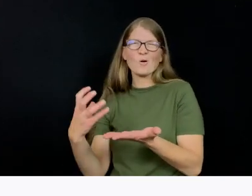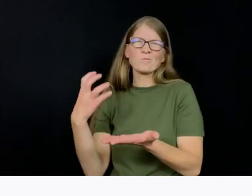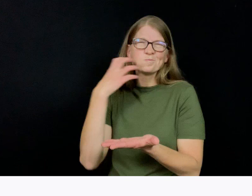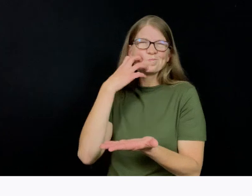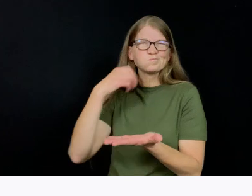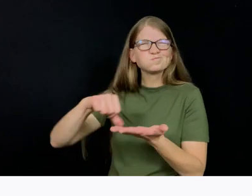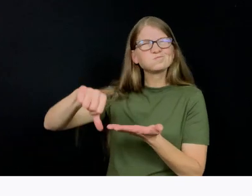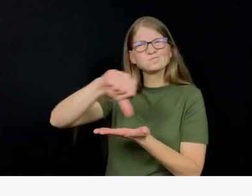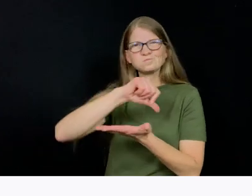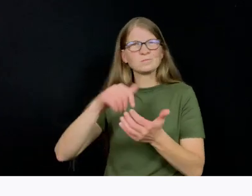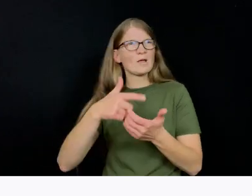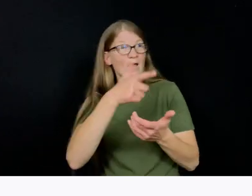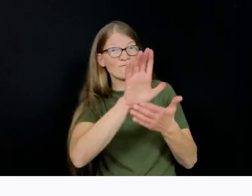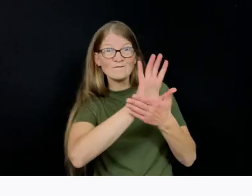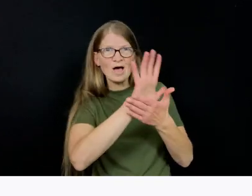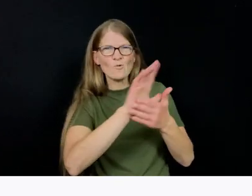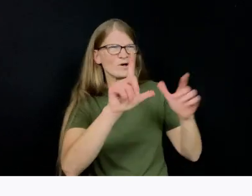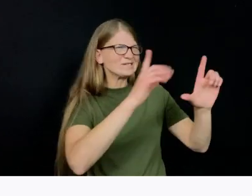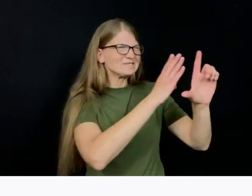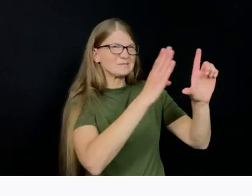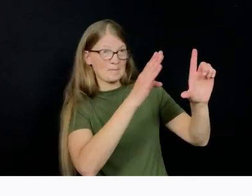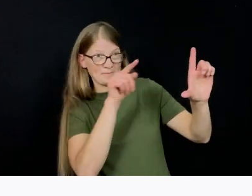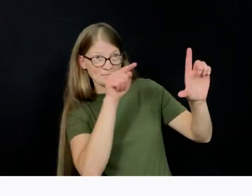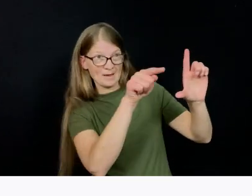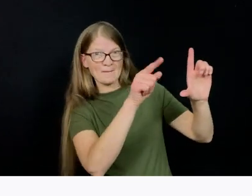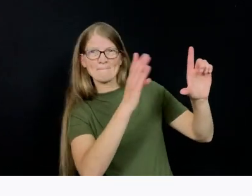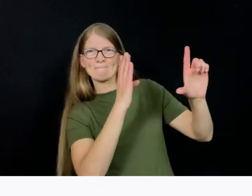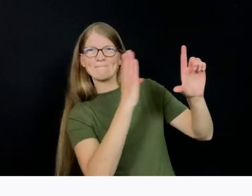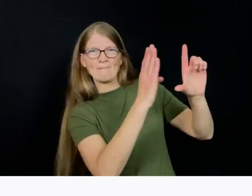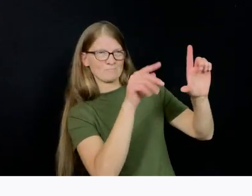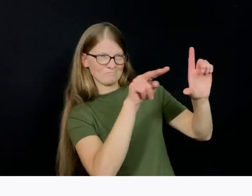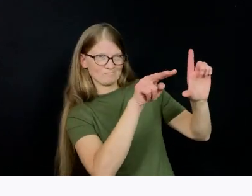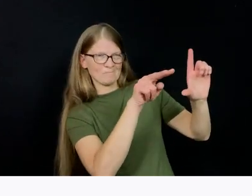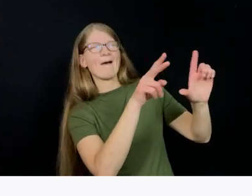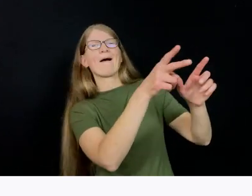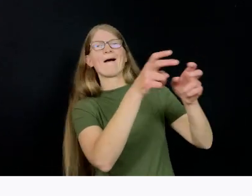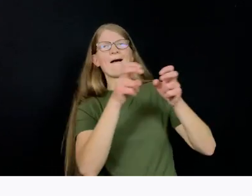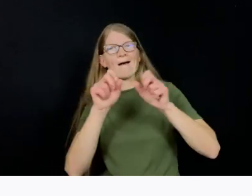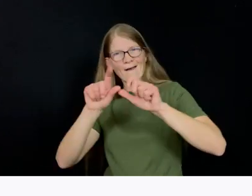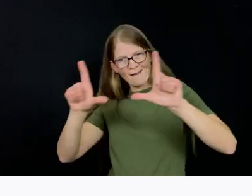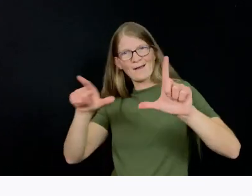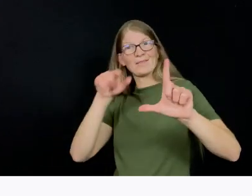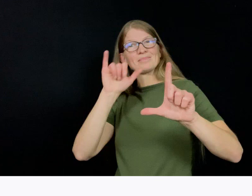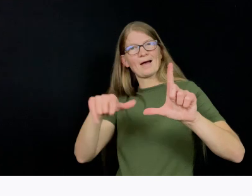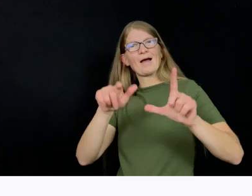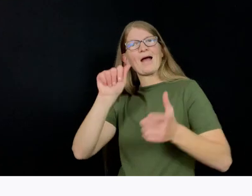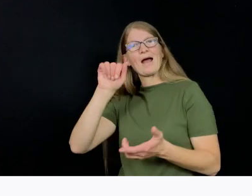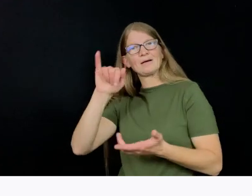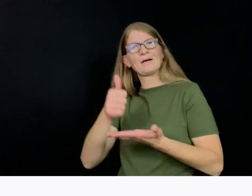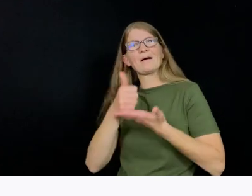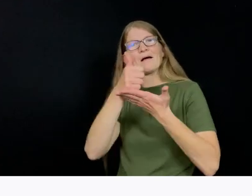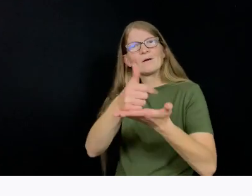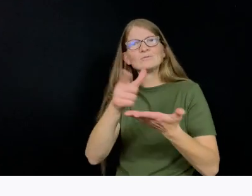لقد تحدّثنا للتو عن كيفية تطبيقنا للذكاء الاصطناعي لتحسين بحث Google لكن يمكن للذكاء الاصطناعي أن يفعل المزيد